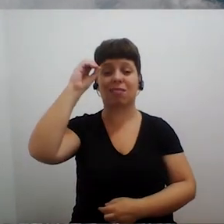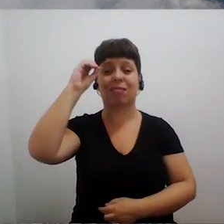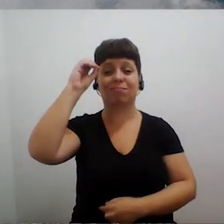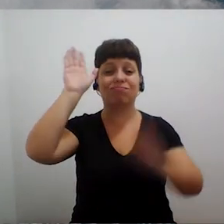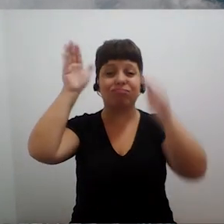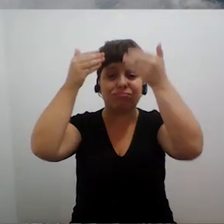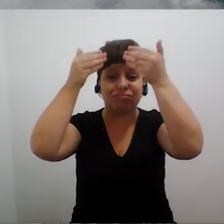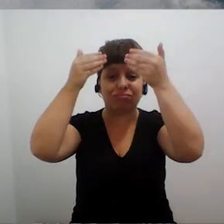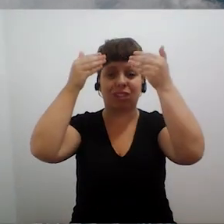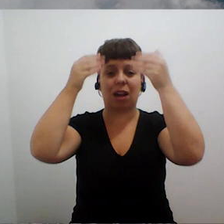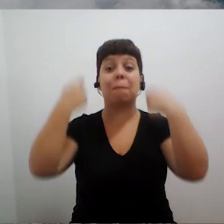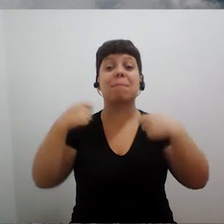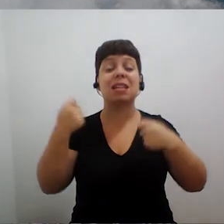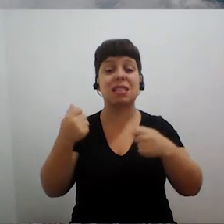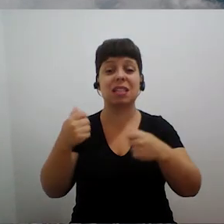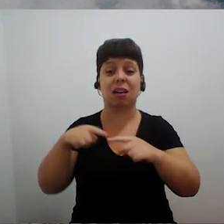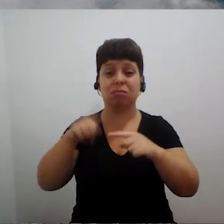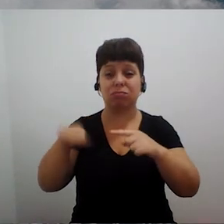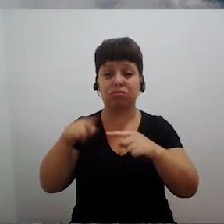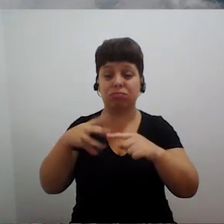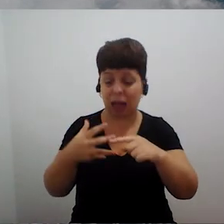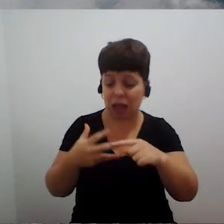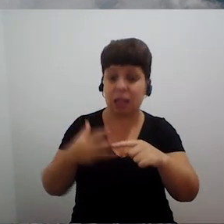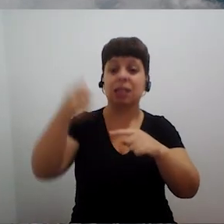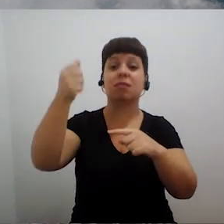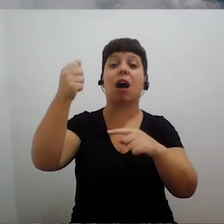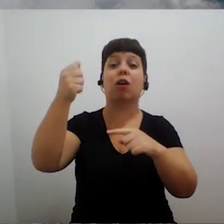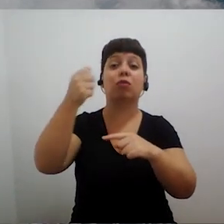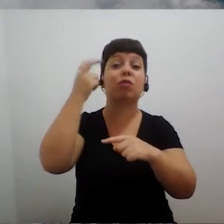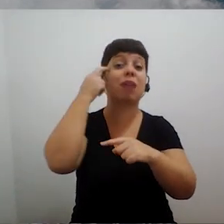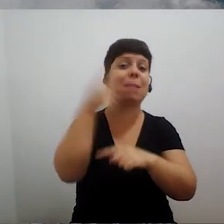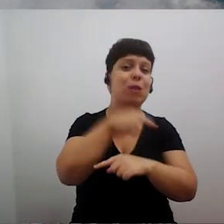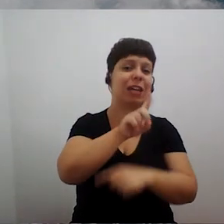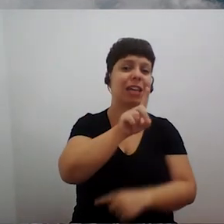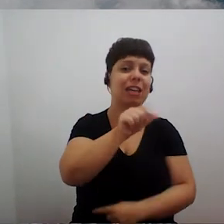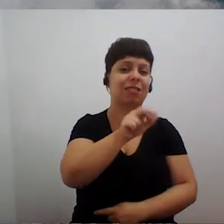necessitando ser salvos e resgatados pela sabedoria do Dharma.